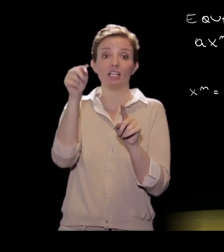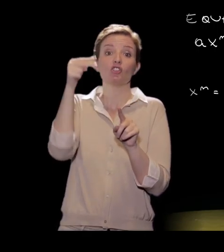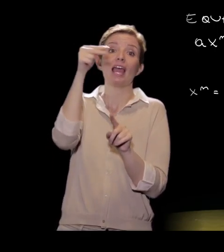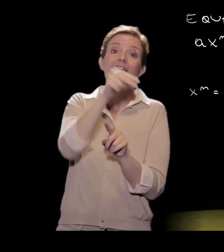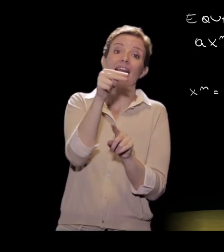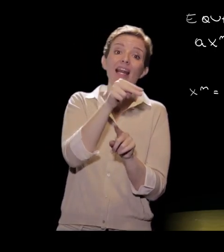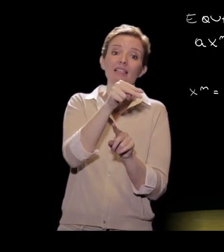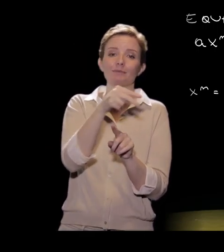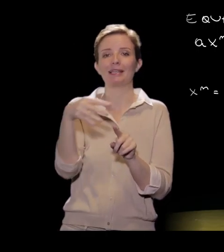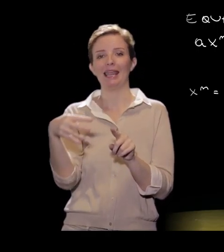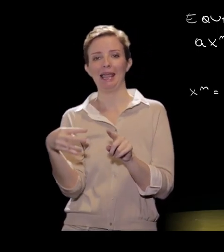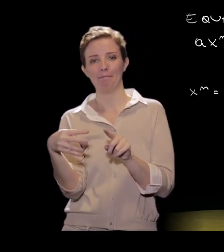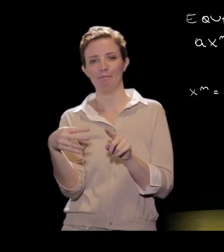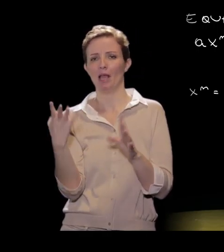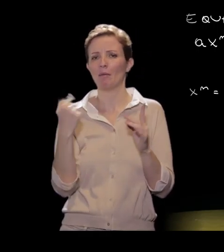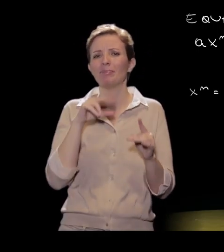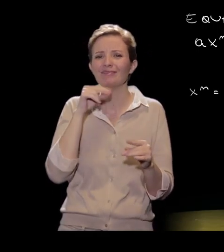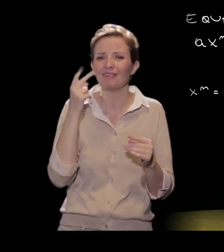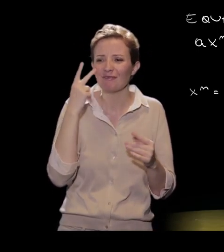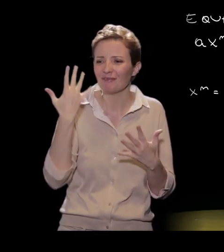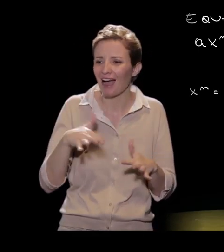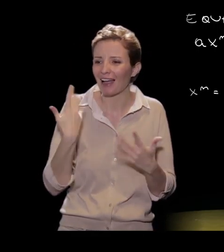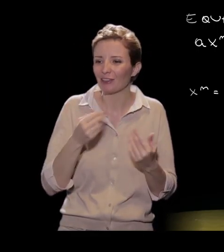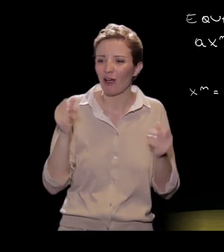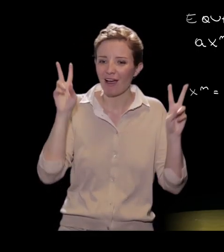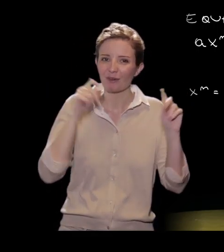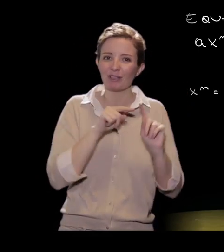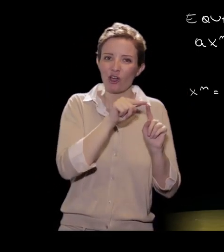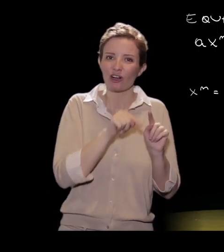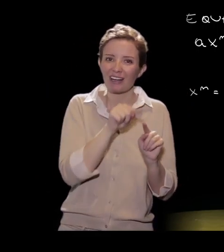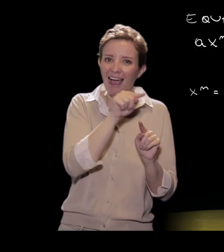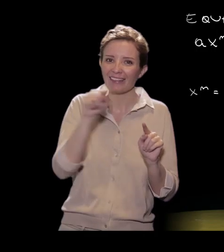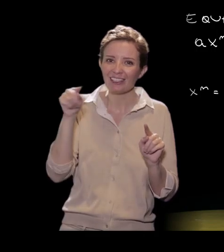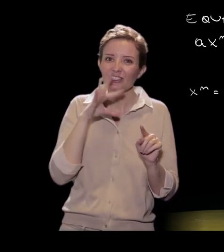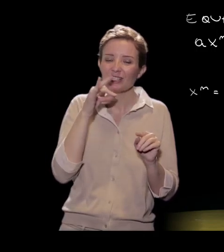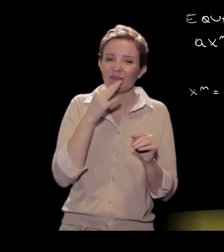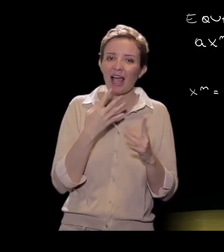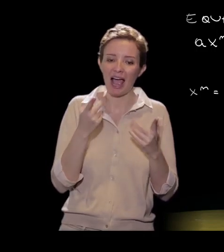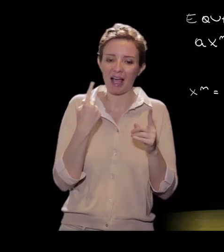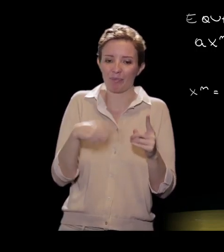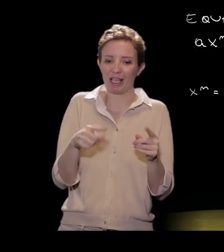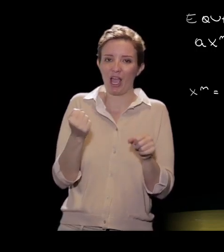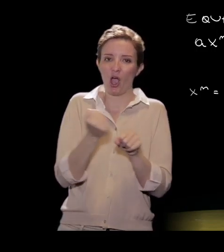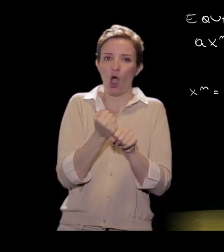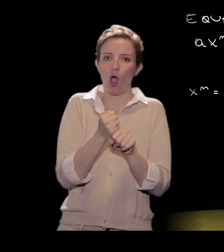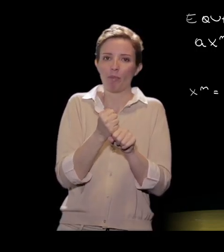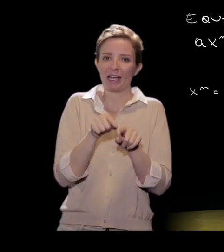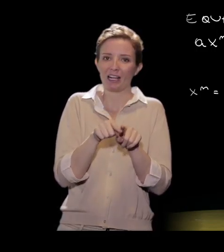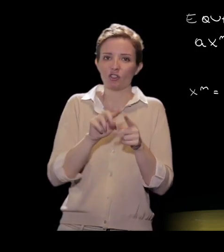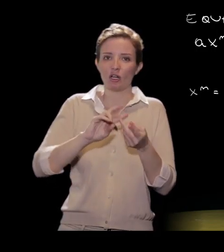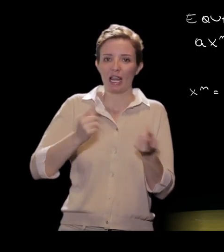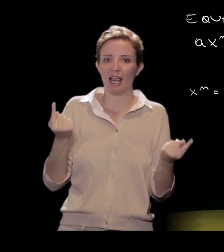Abbiamo già parlato di queste cose quando abbiamo visto i radicali. I radicali sono l'operazione inversa dell'elevamento a potenza